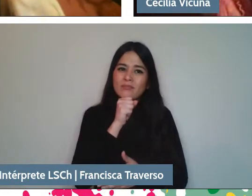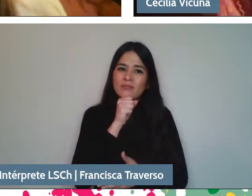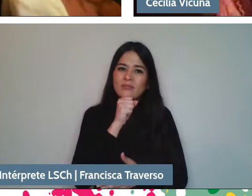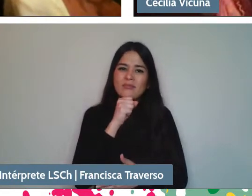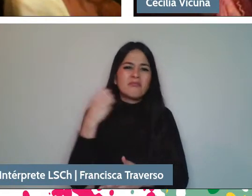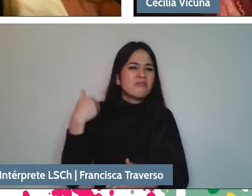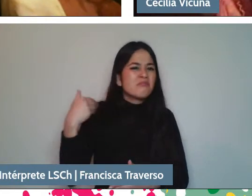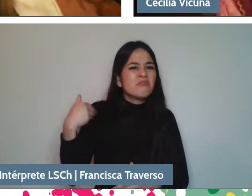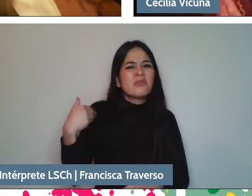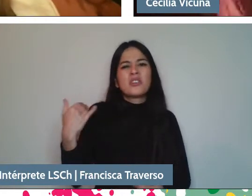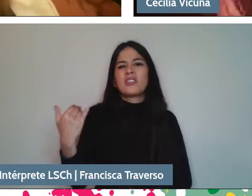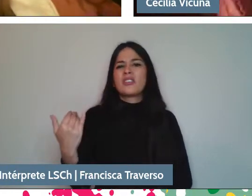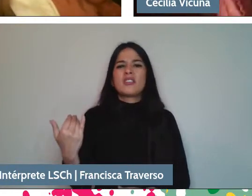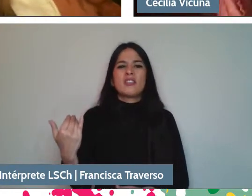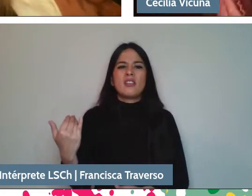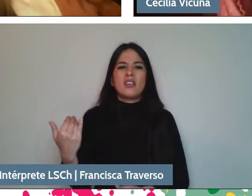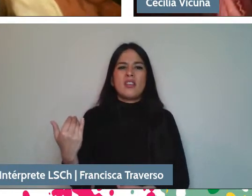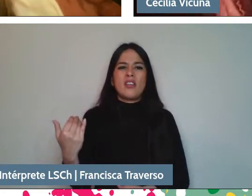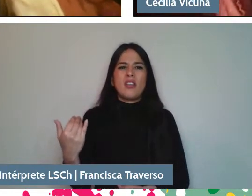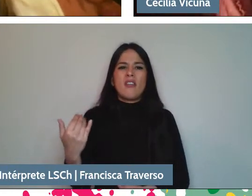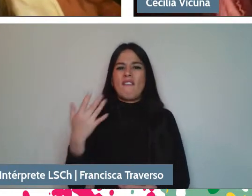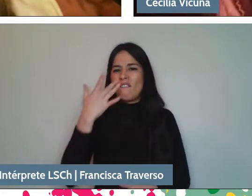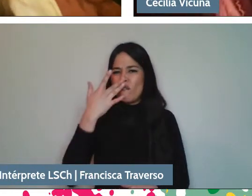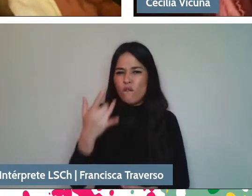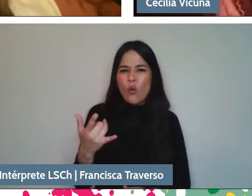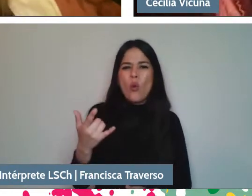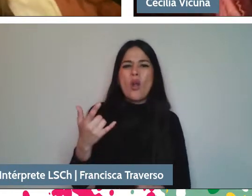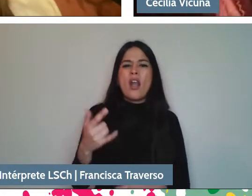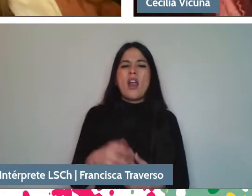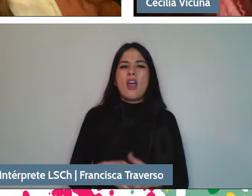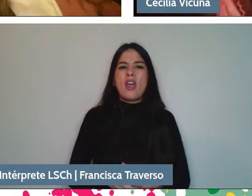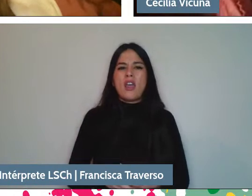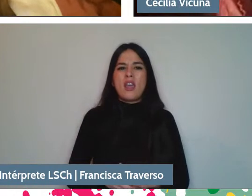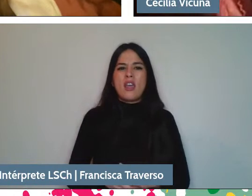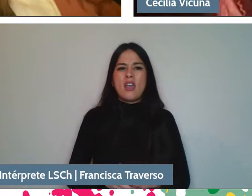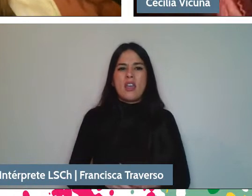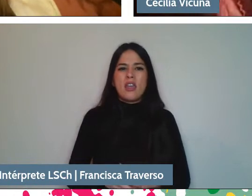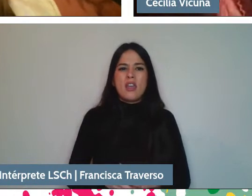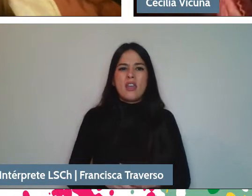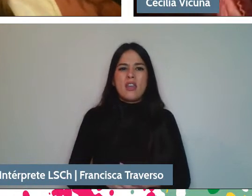a pesar de la burla, a pesar de una omisión sistemática de tu autoría,